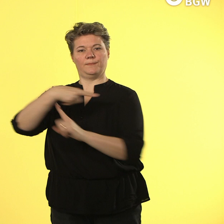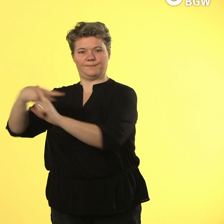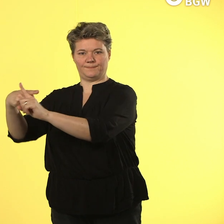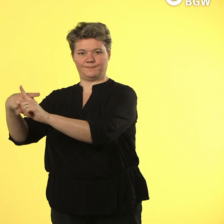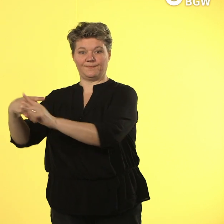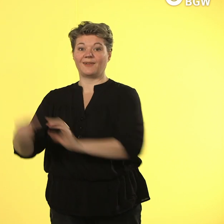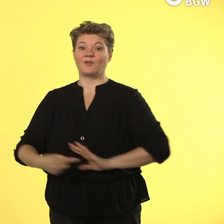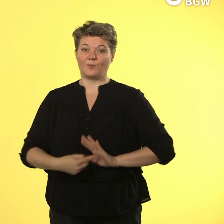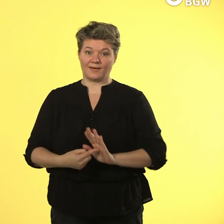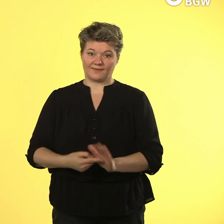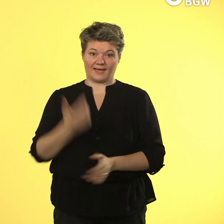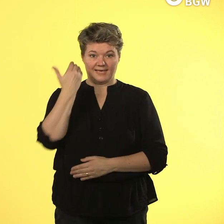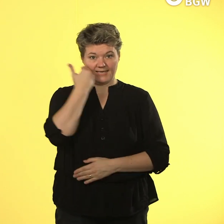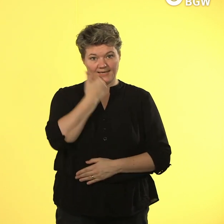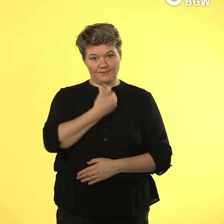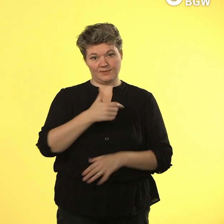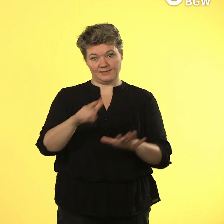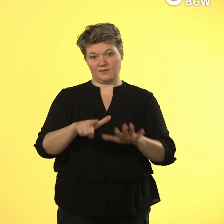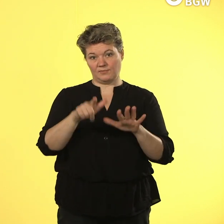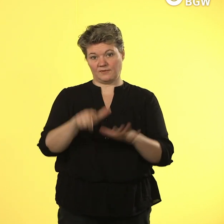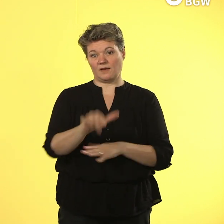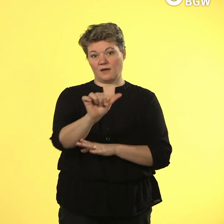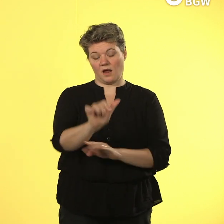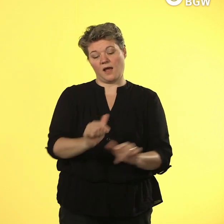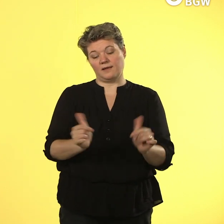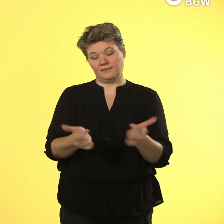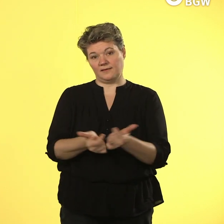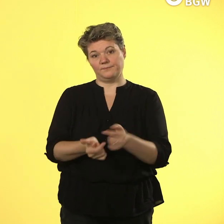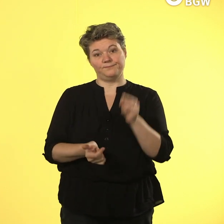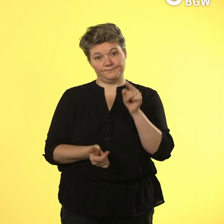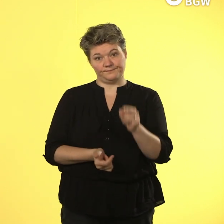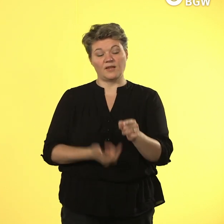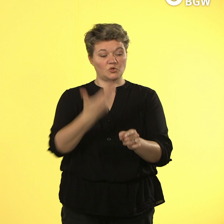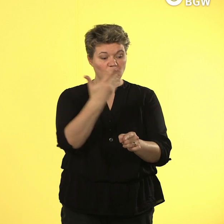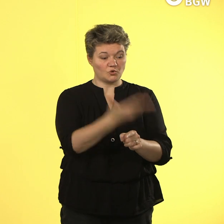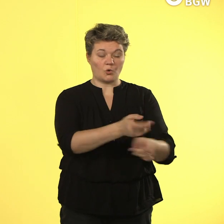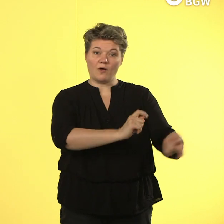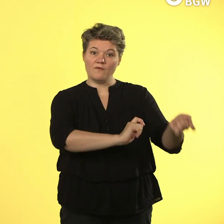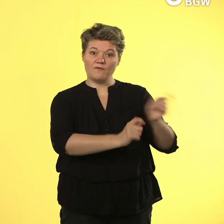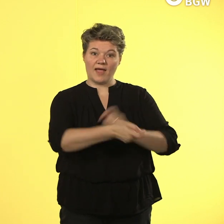Wie Sie mit diesen vielen Veränderungen umgehen, weiß ich nicht, ich diagnostizierte Sie nicht. Ich wende eine Technik an: